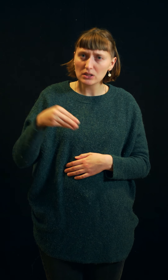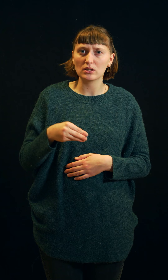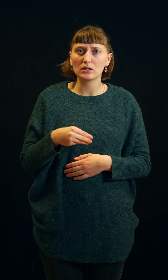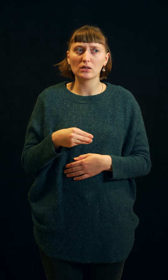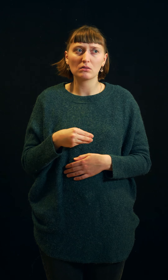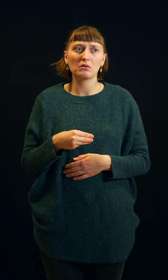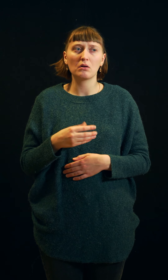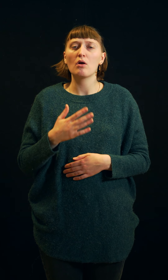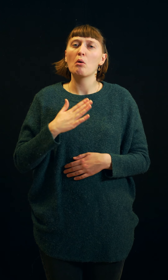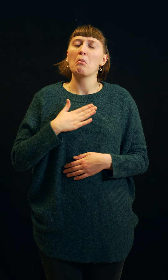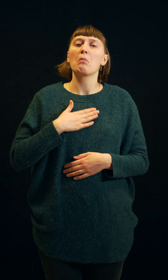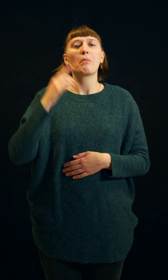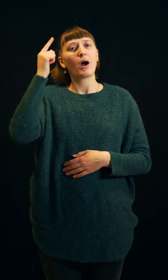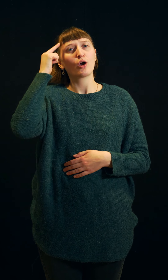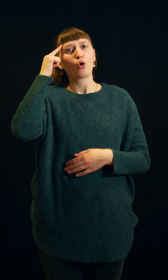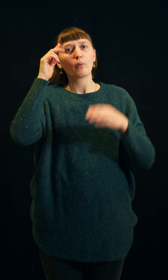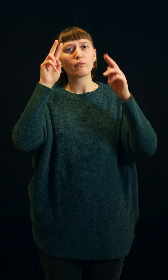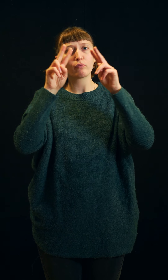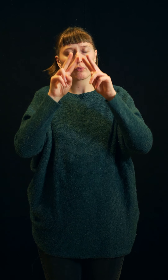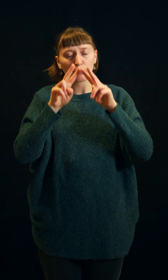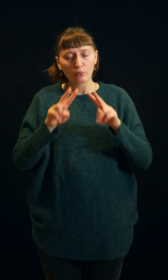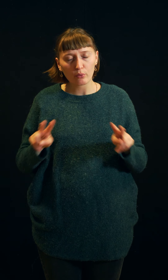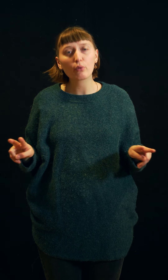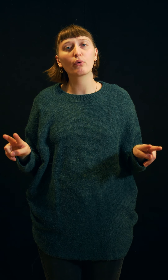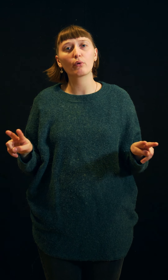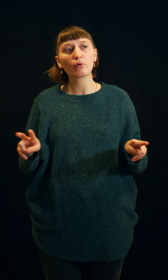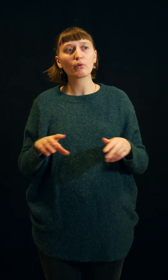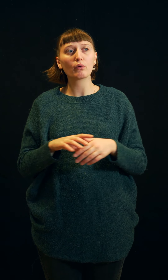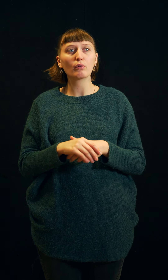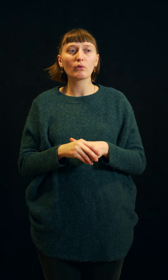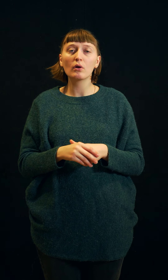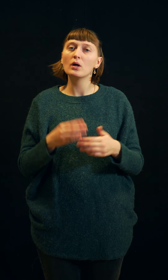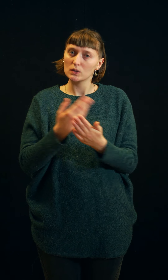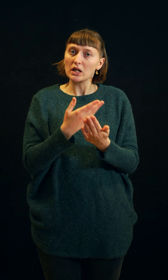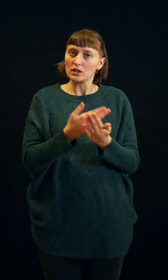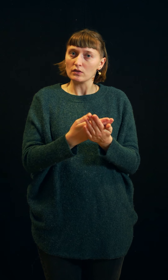aber mit dir [herrscht in meinem Kopf Ruhe] .